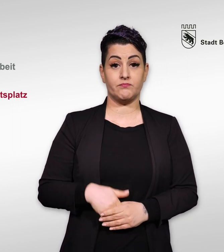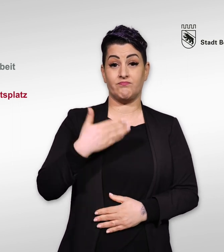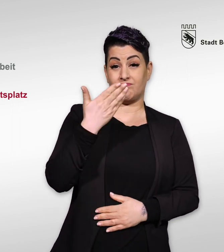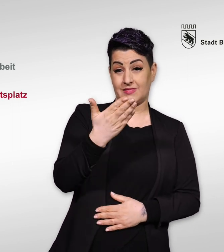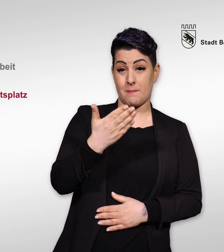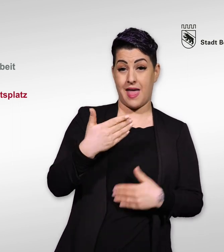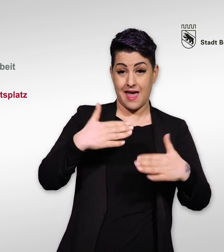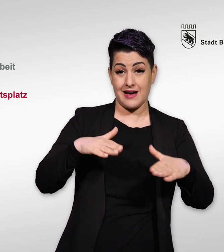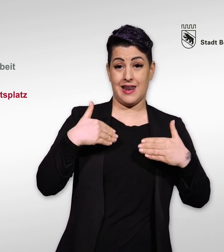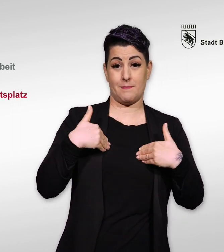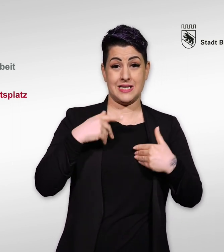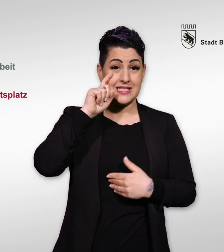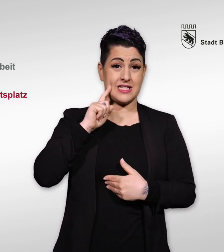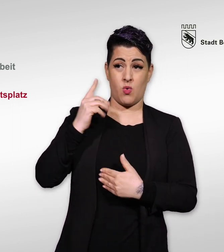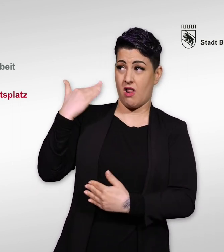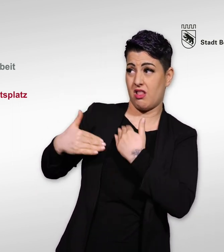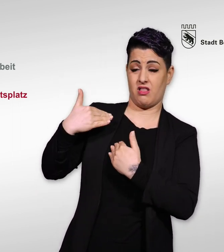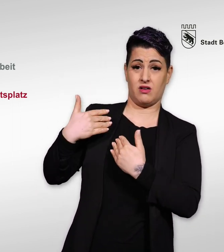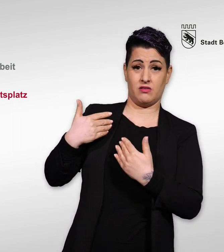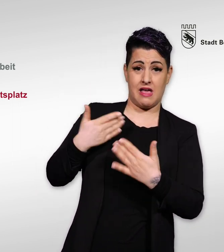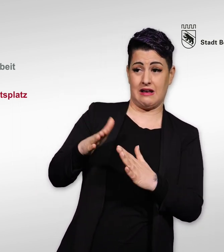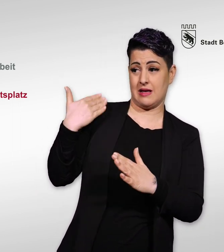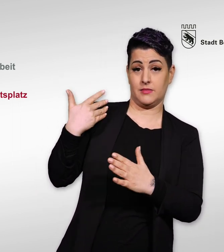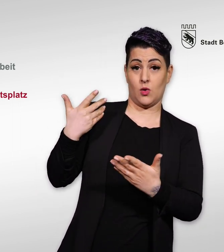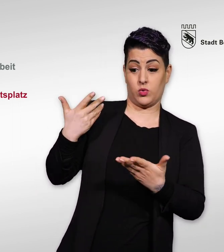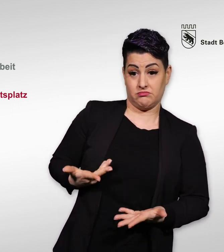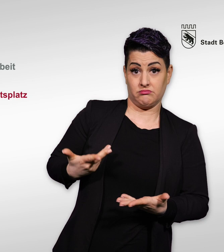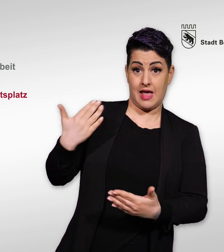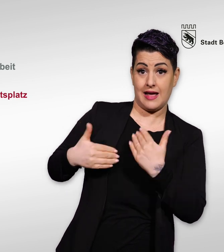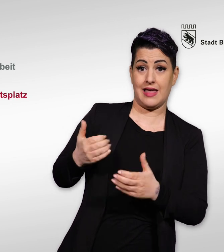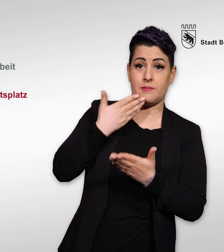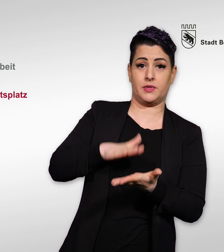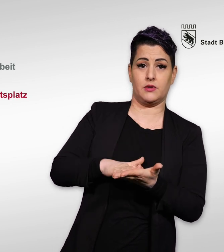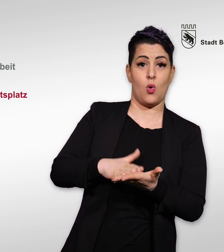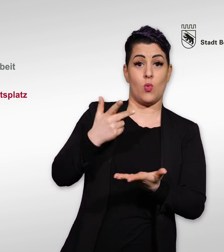Falls Sie sexuelle Belästigung erleben, erlebt haben